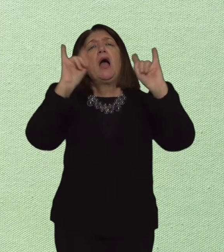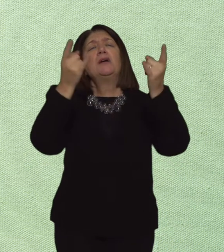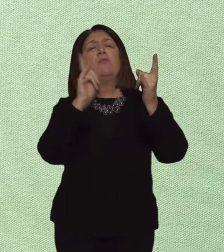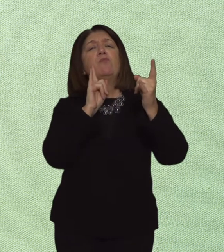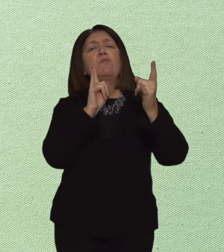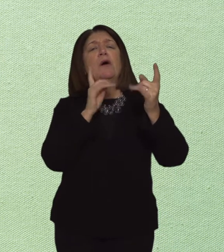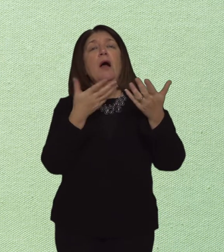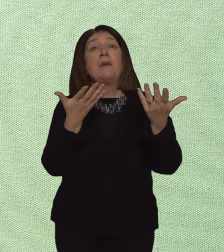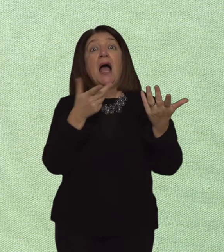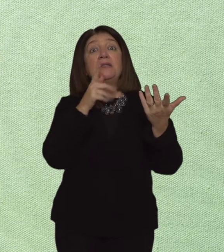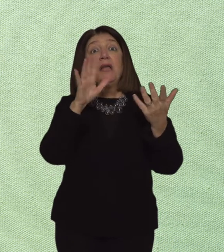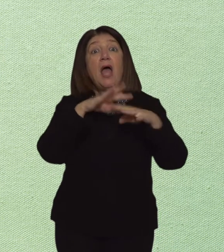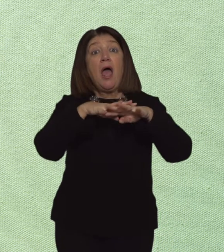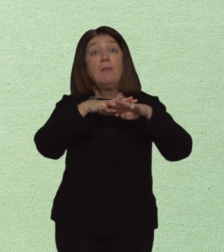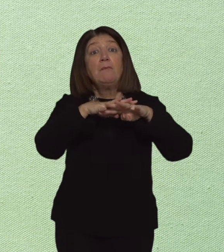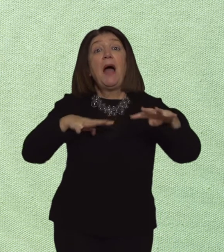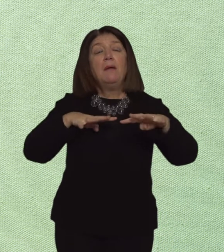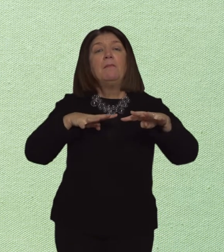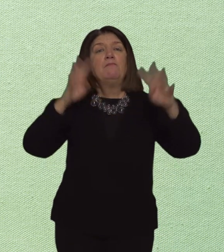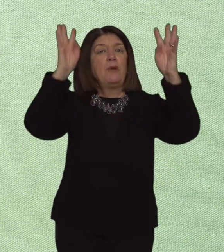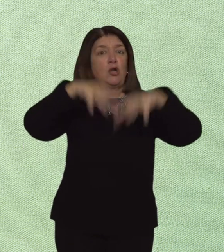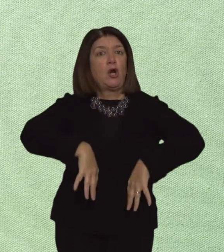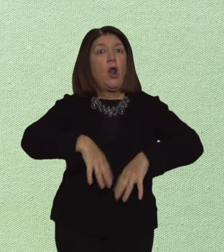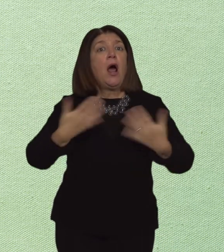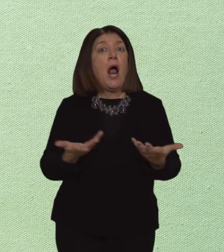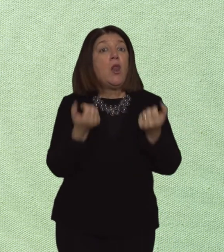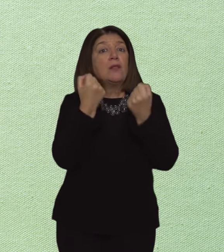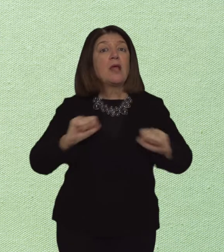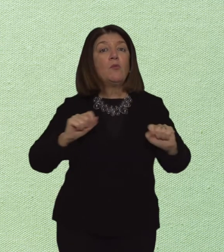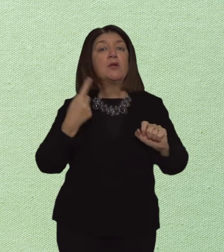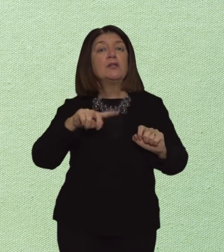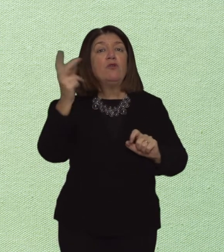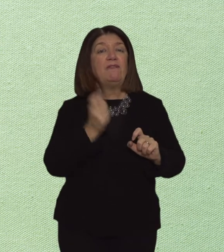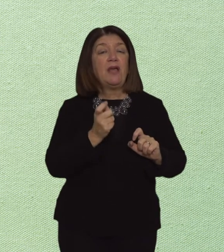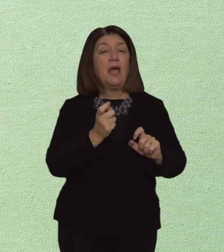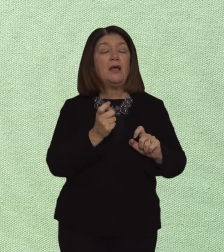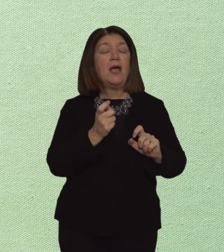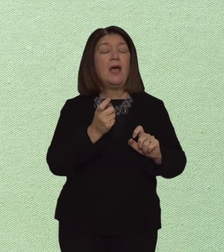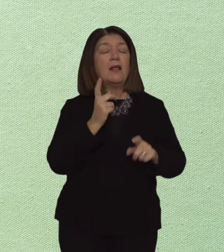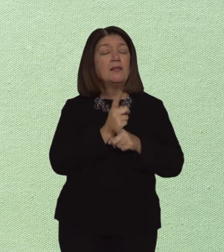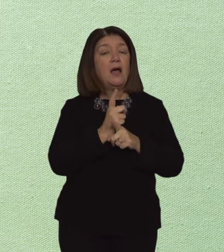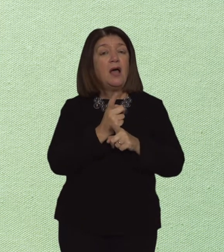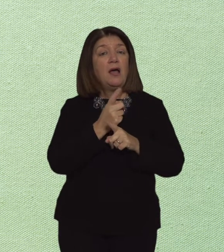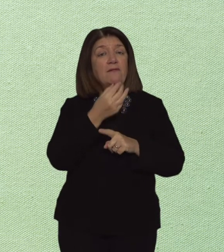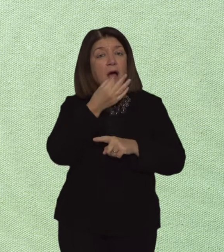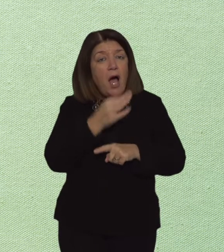del sistema opposto, la capacità della democrazia di essere forte sta nel suo